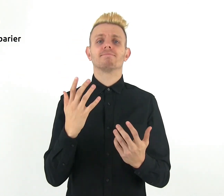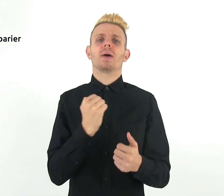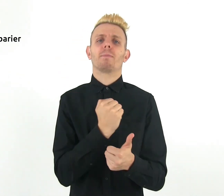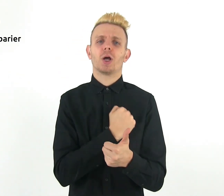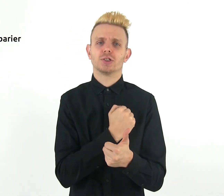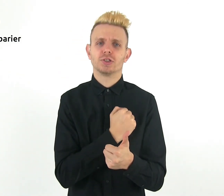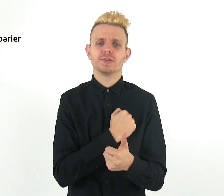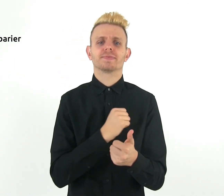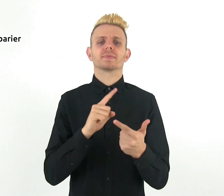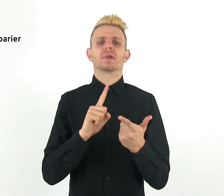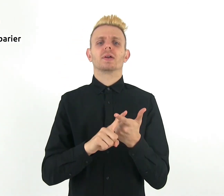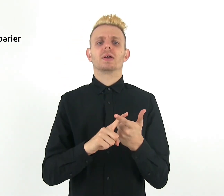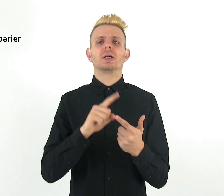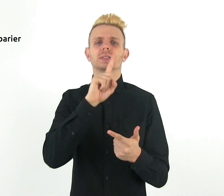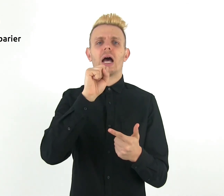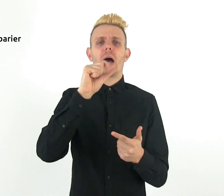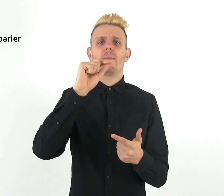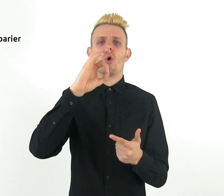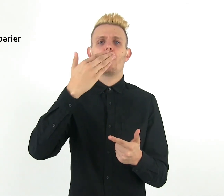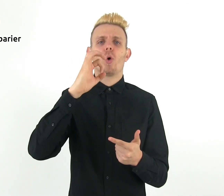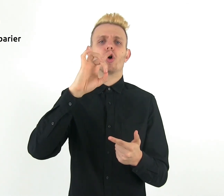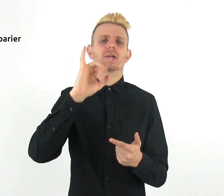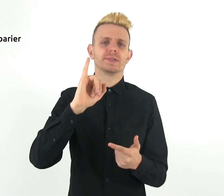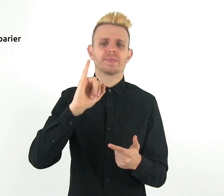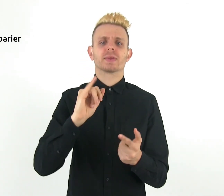(pożyczki, zapomogi,